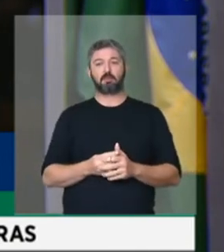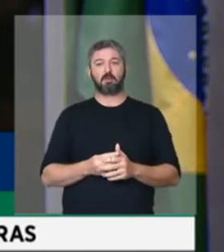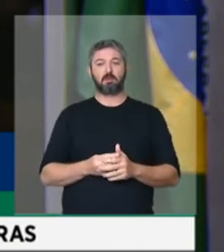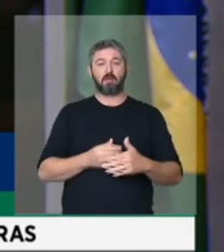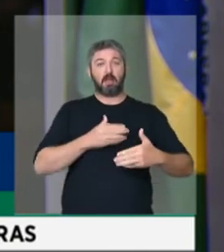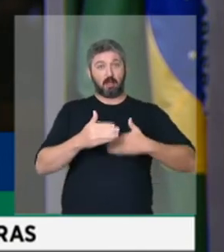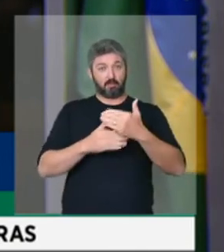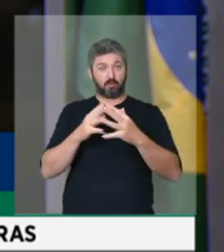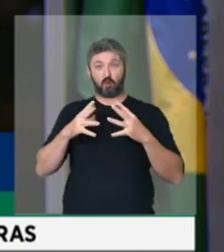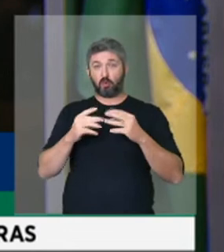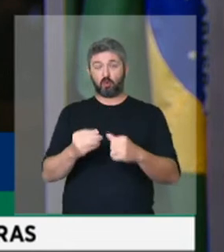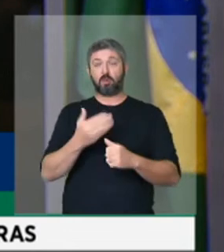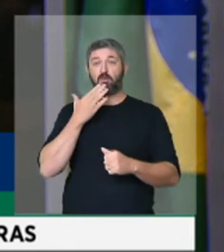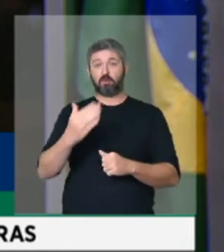PRÓXIMOS DESTAQUES, PORQUE É